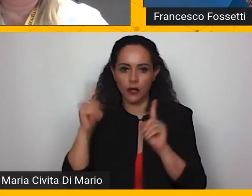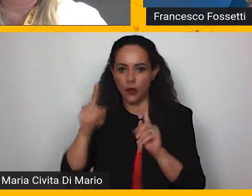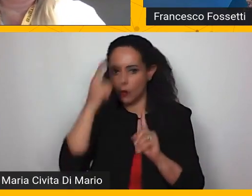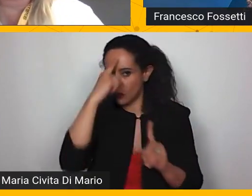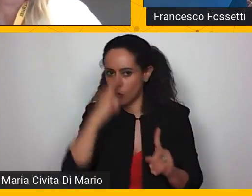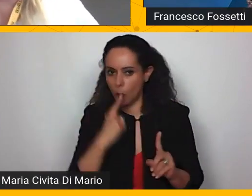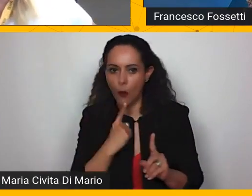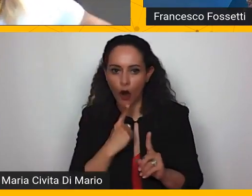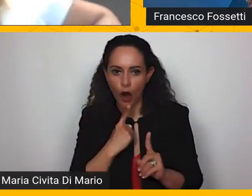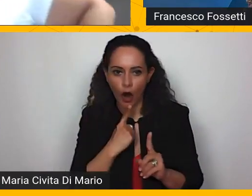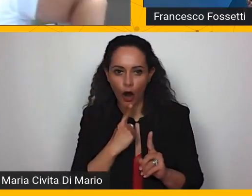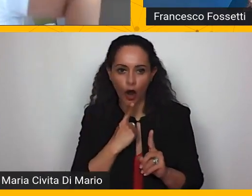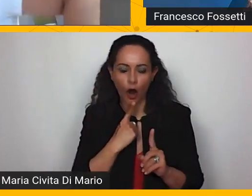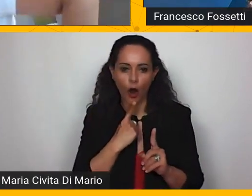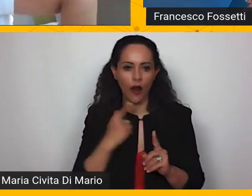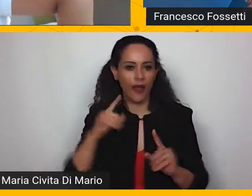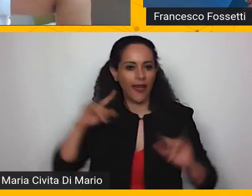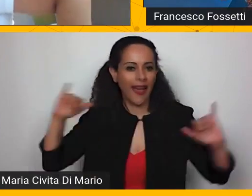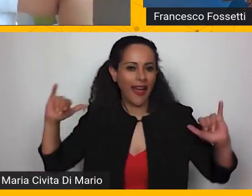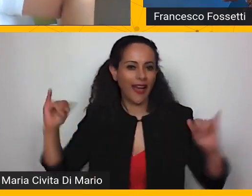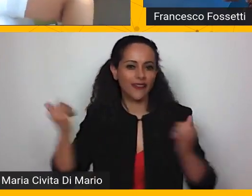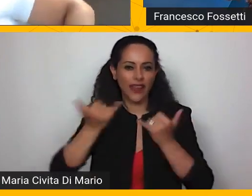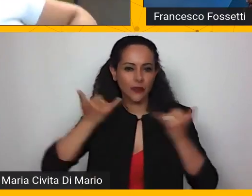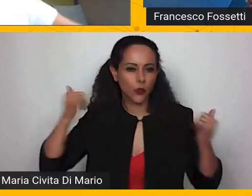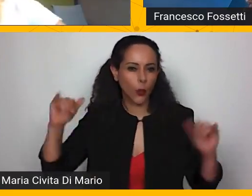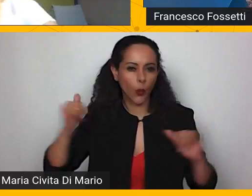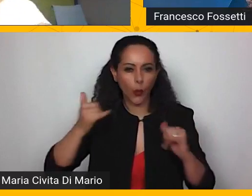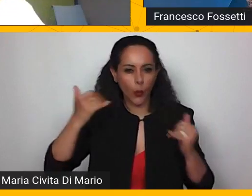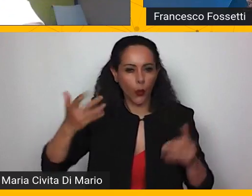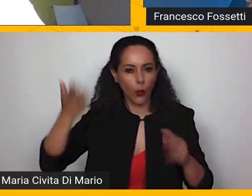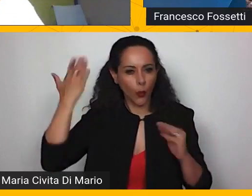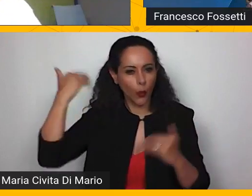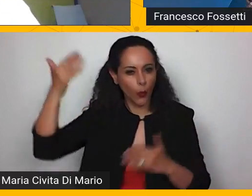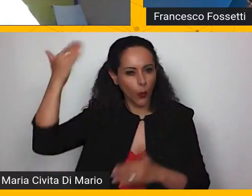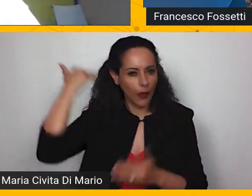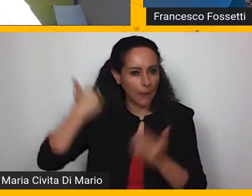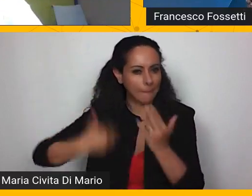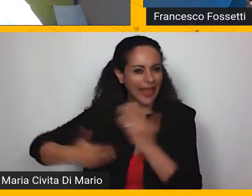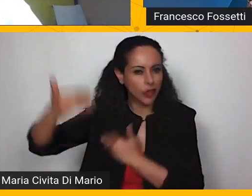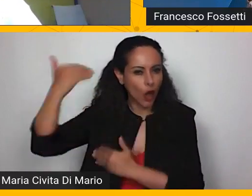ruolo ehm che in queste grandi